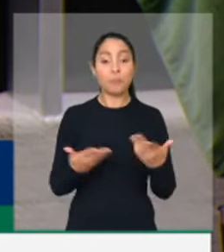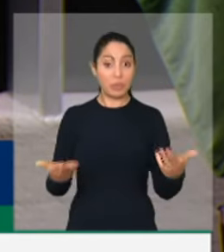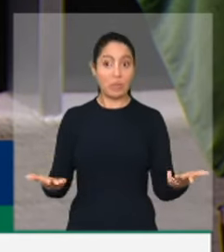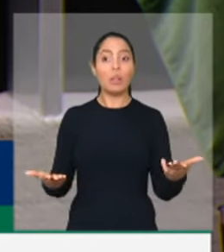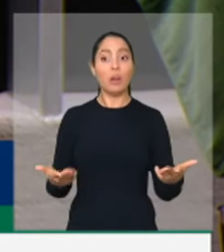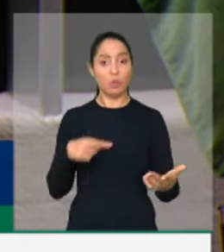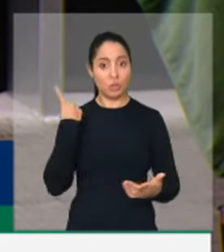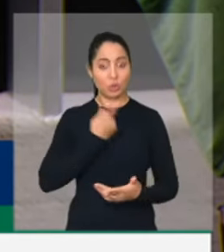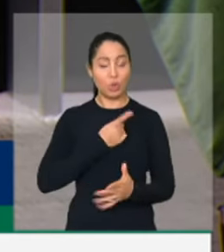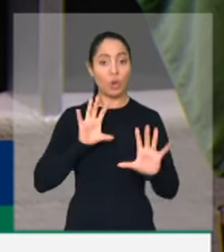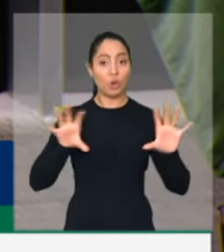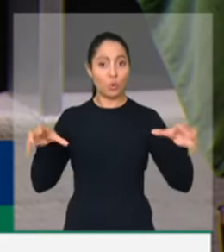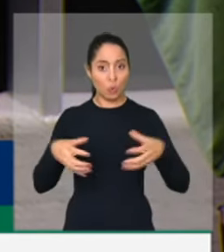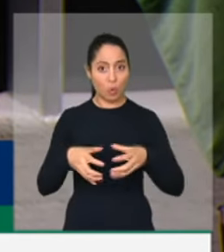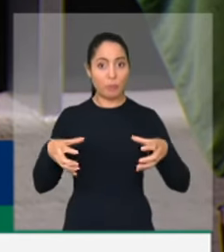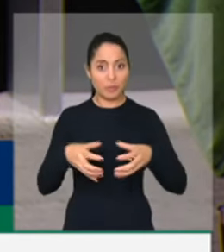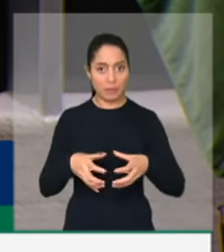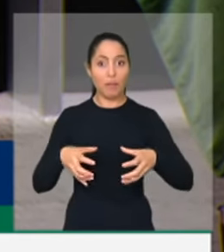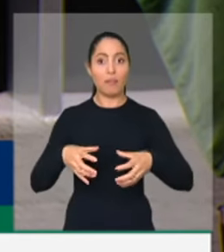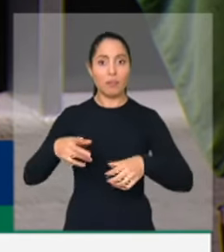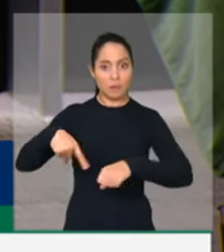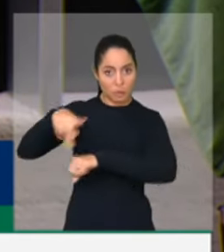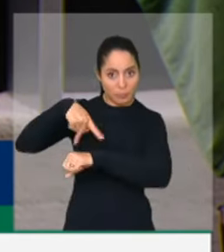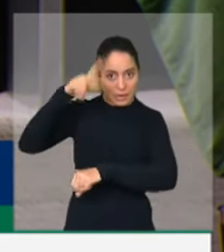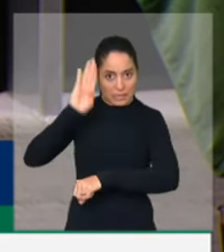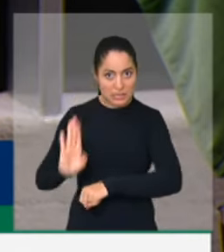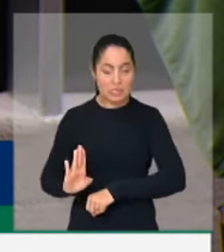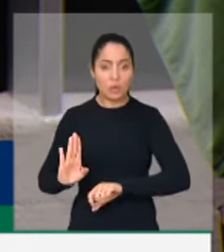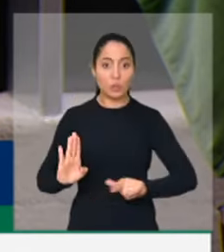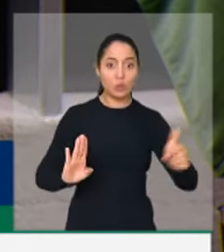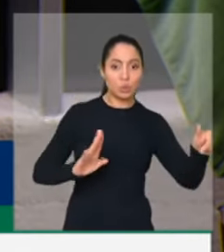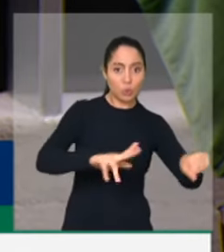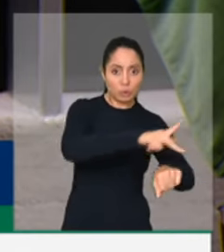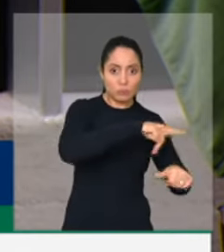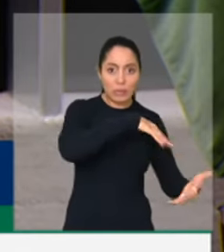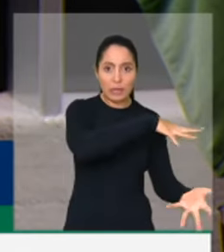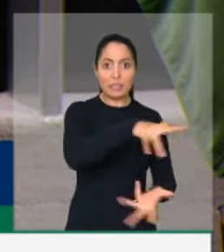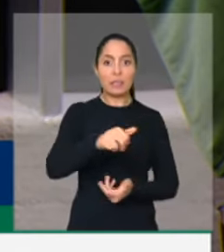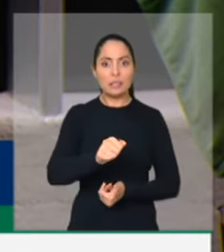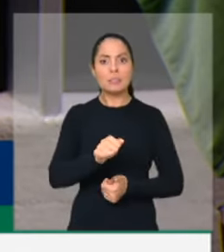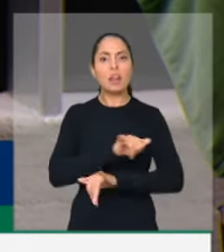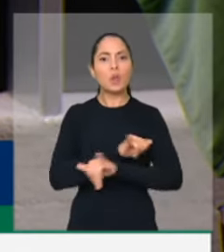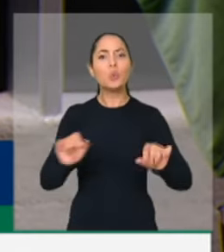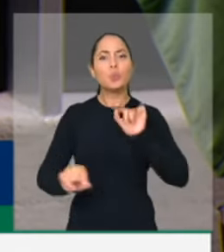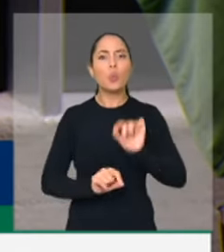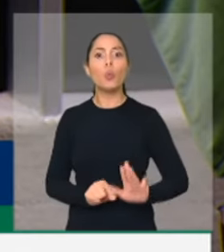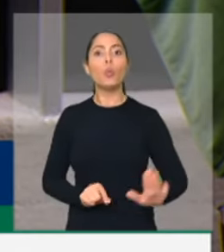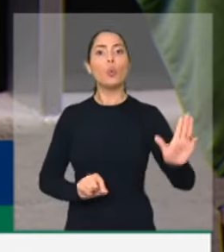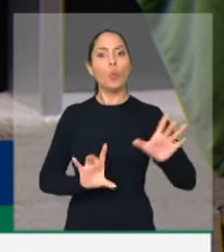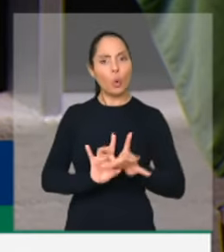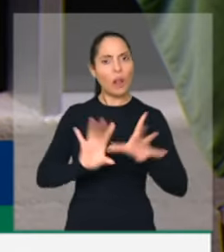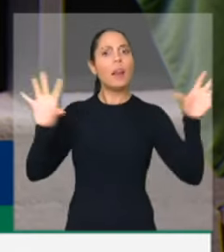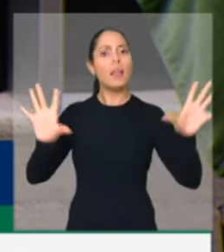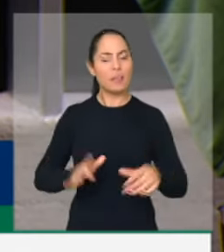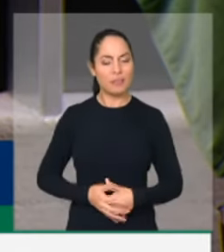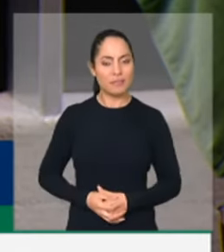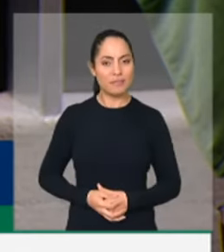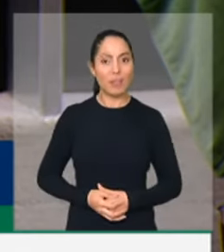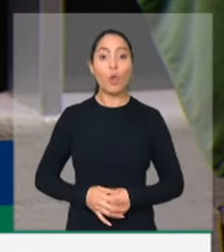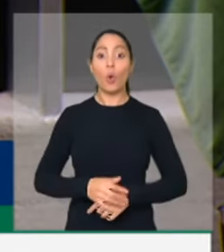NÃO DEIXARAM DE ARTICULAR DE FALAR, DE DISPUTAR A OPINIÃO PÚBLICA LEVANDO A VERDADE COMBATENDO AS MENTIRAS DE SÉRGIO MORO. QUERO TAMBÉM